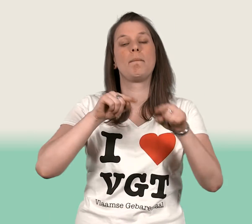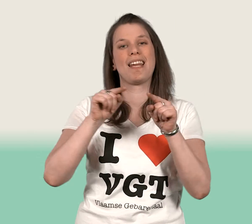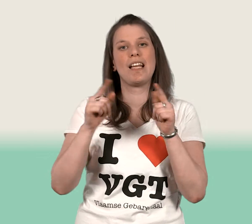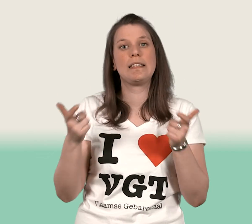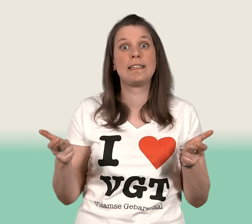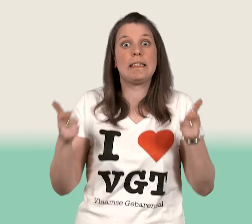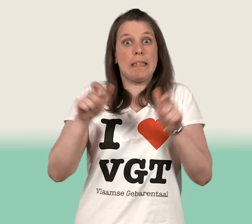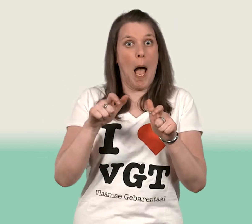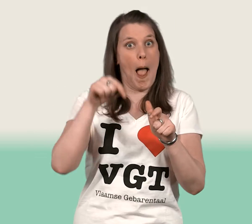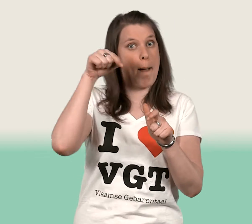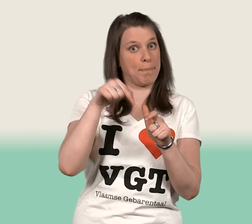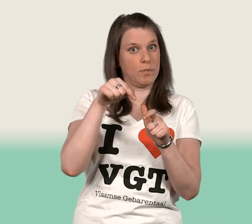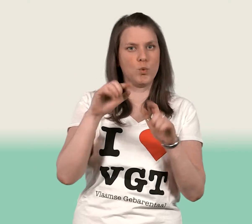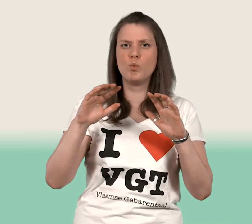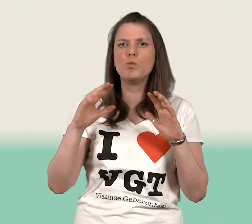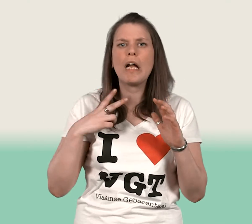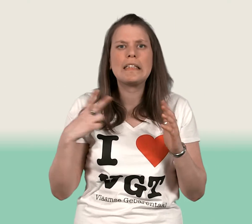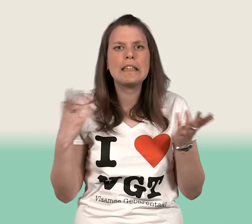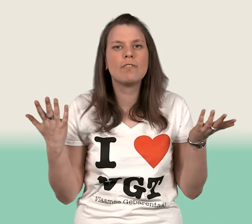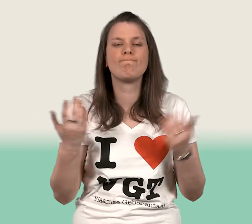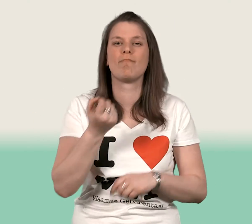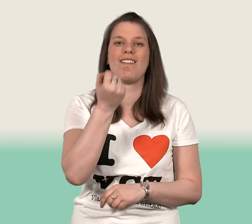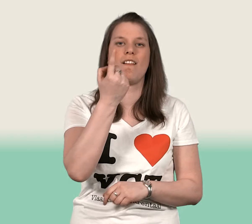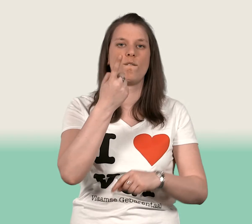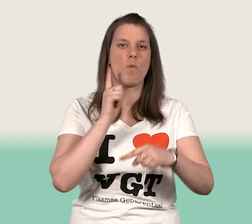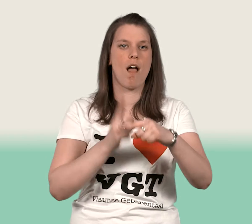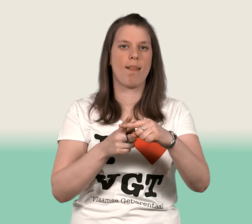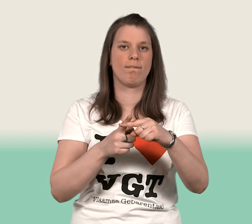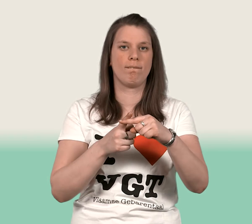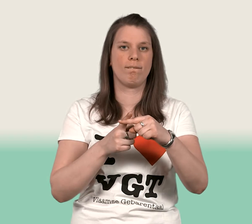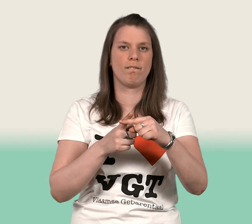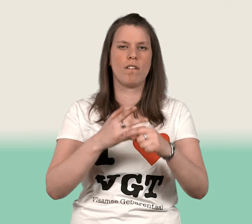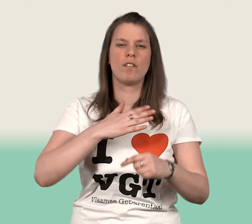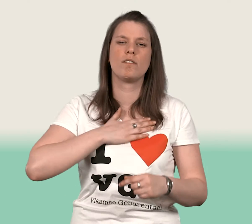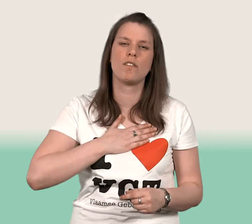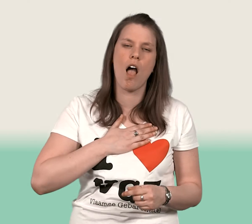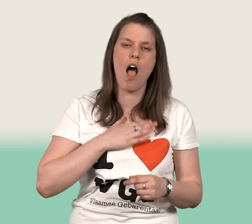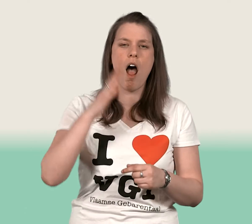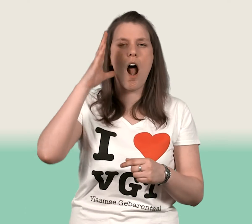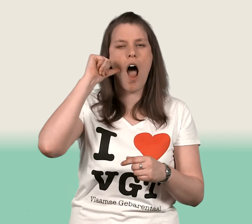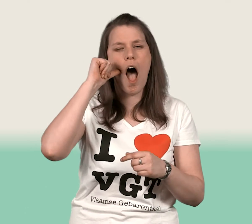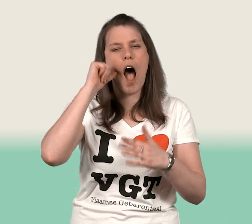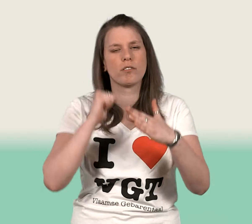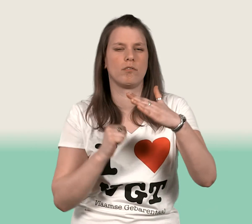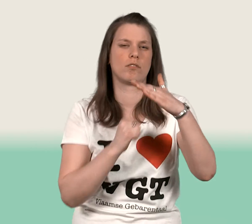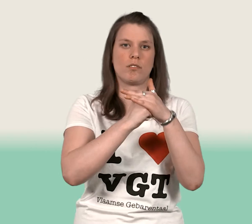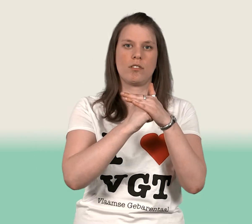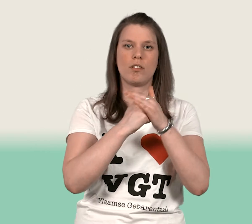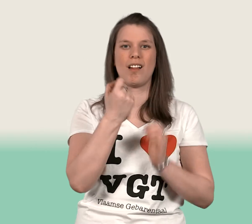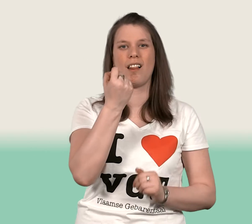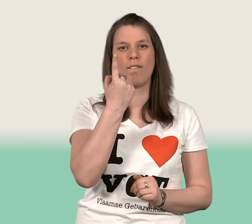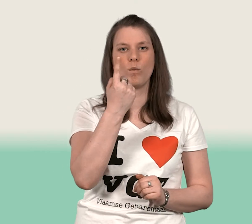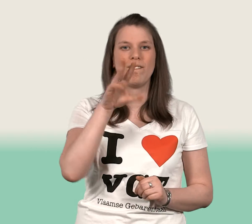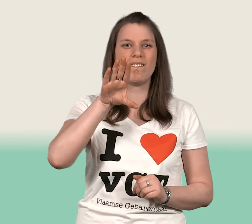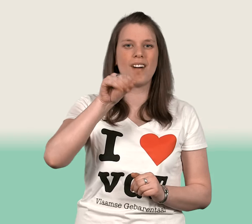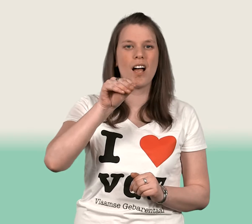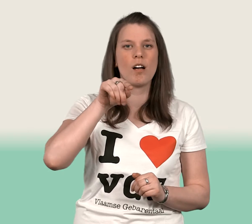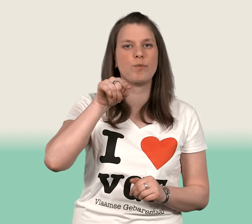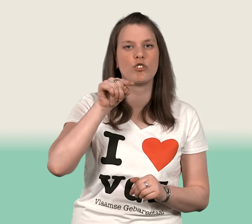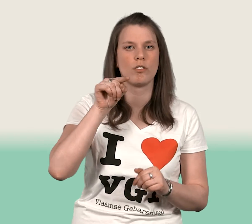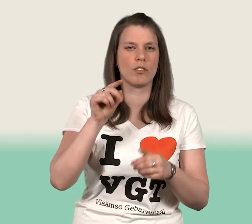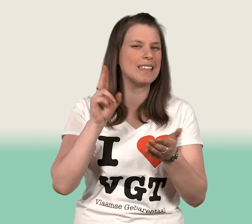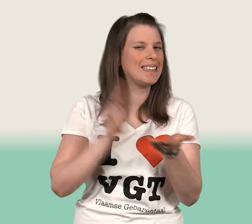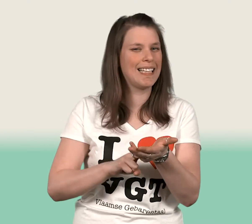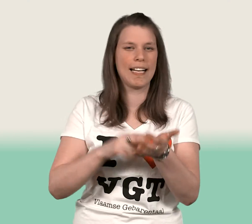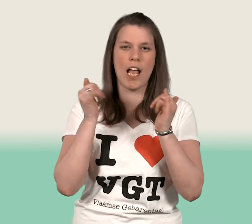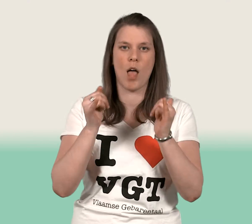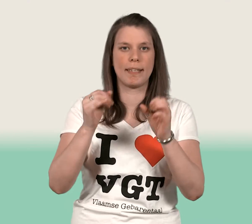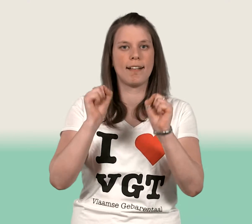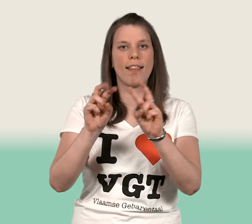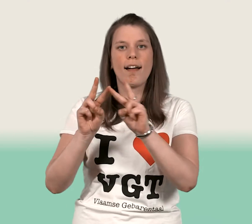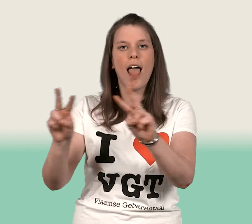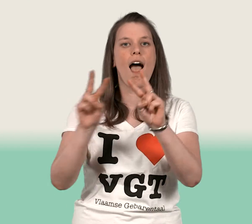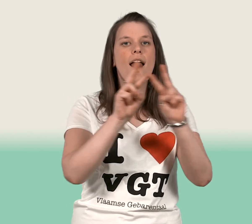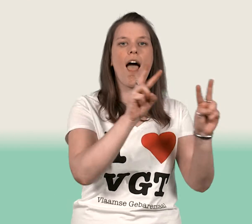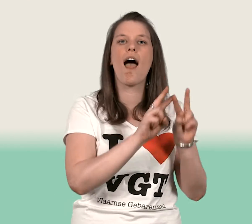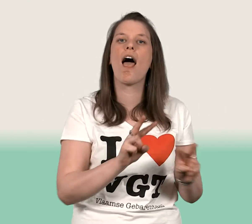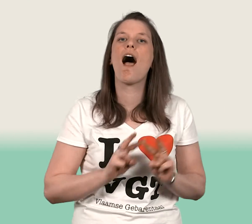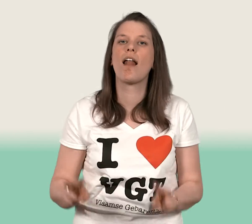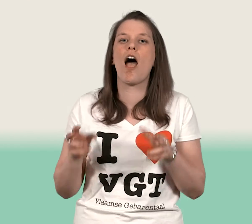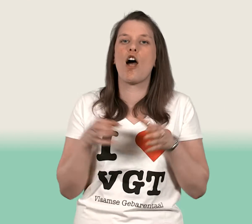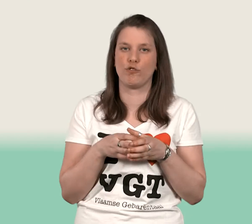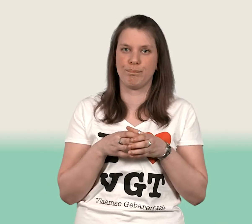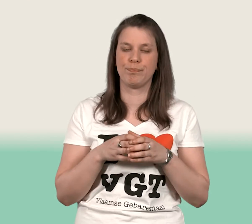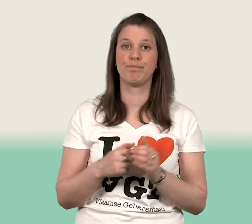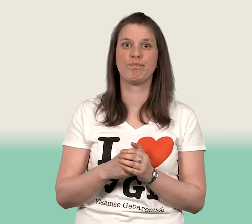We komen dus best samen om 11u30, ten laatste tegen 11u50, zodat we ons op tijd kunnen klaarmaken.